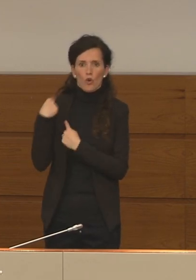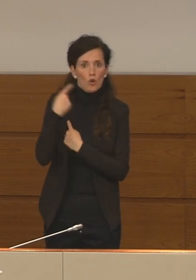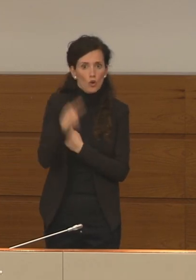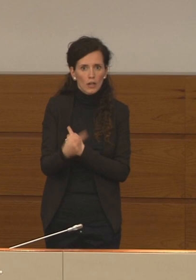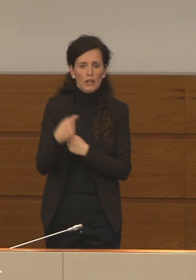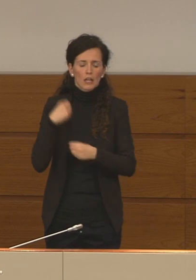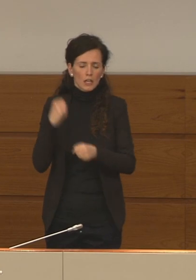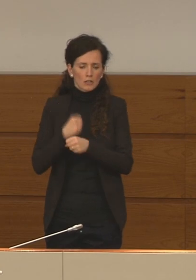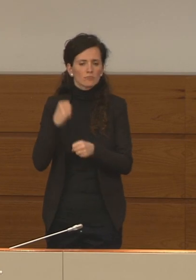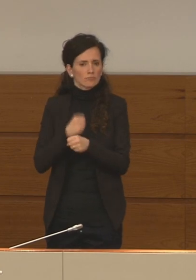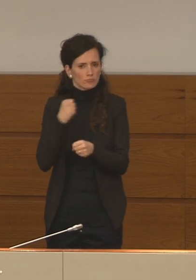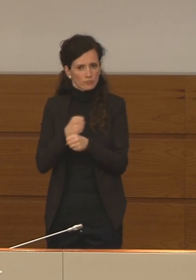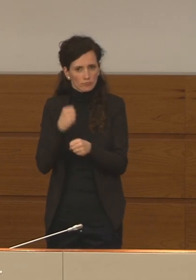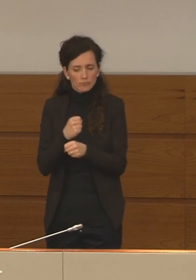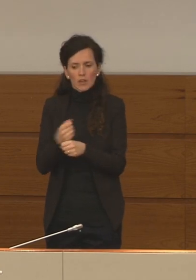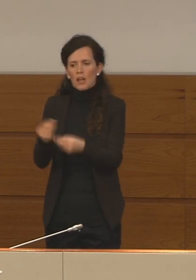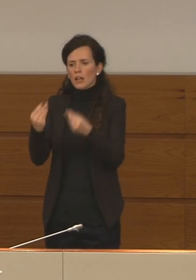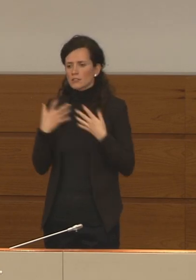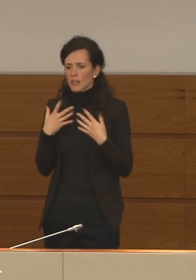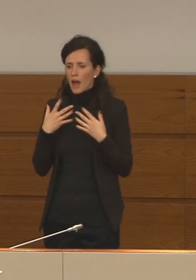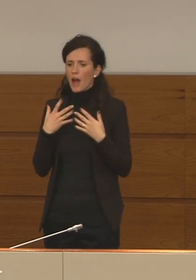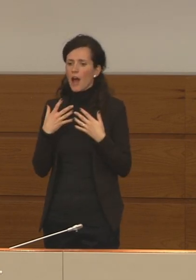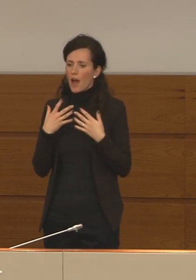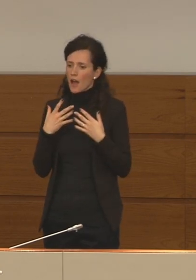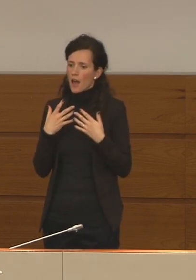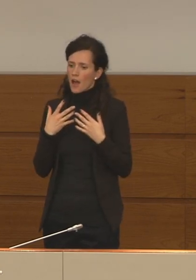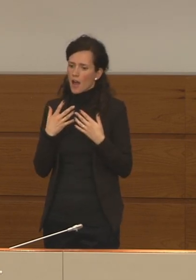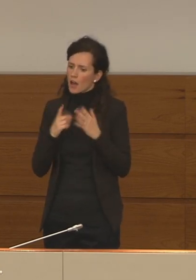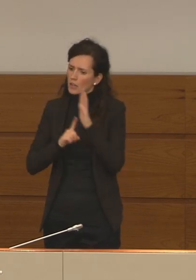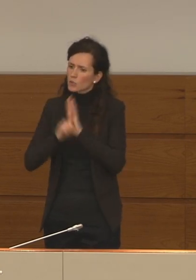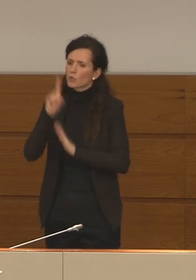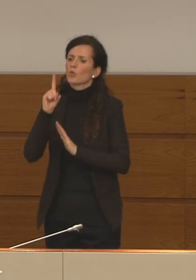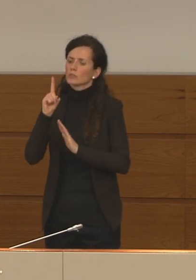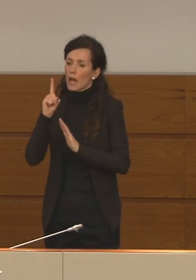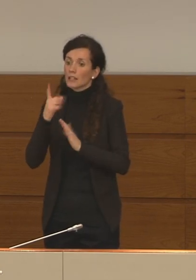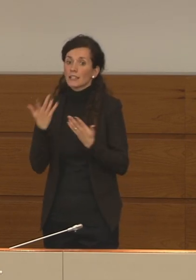ci ha permesso di ottenere dei risultati che va coordinato anche con le misure